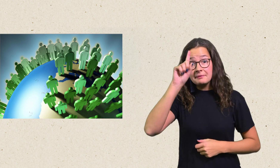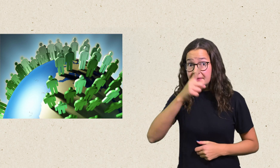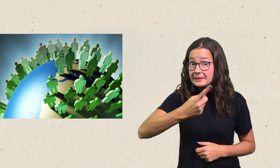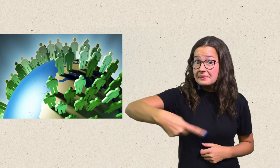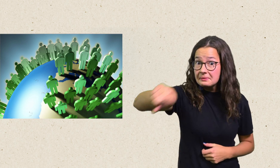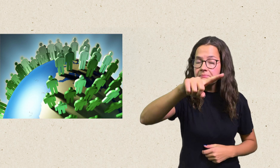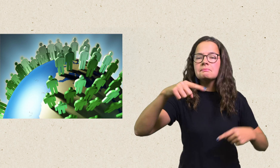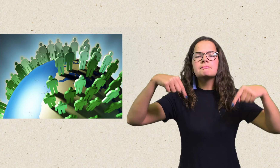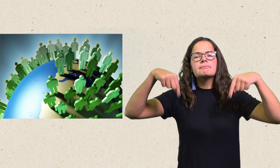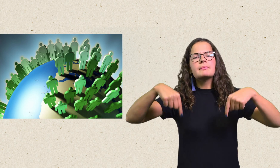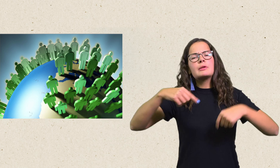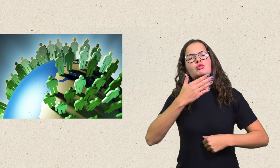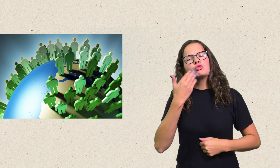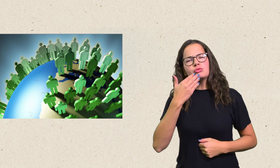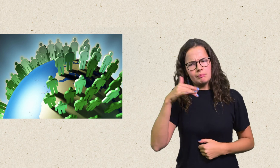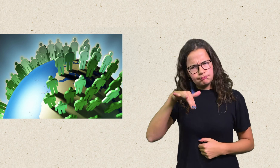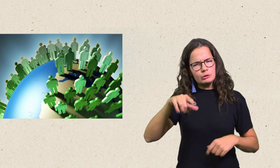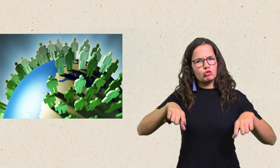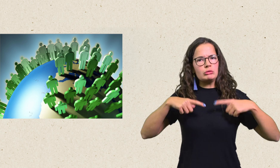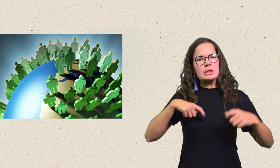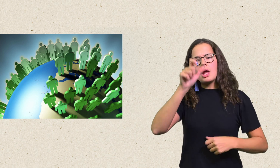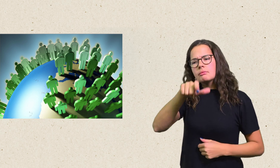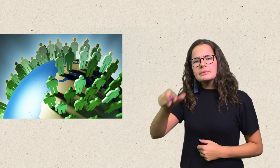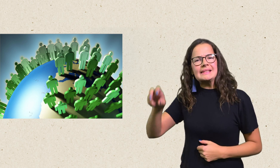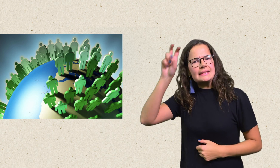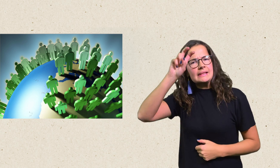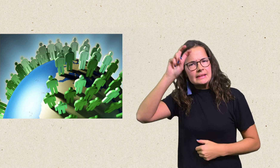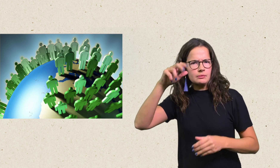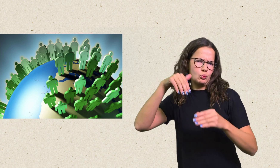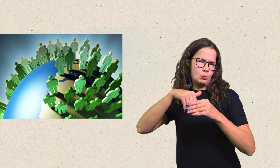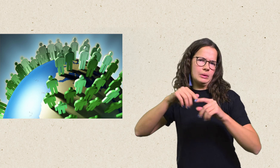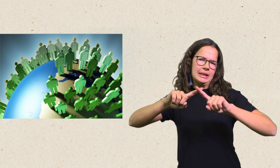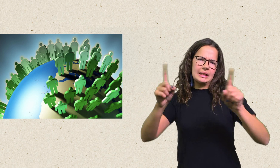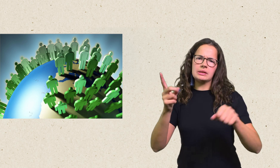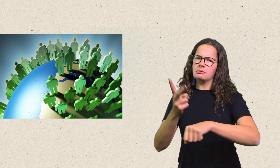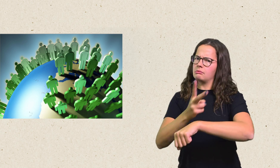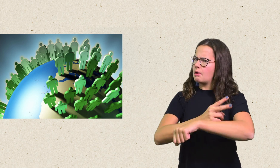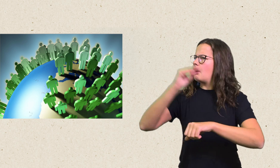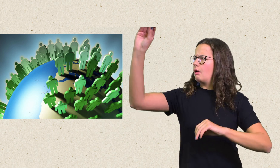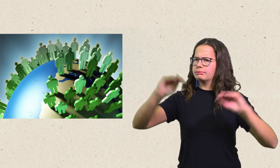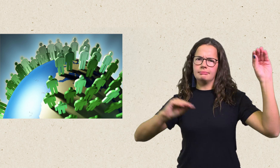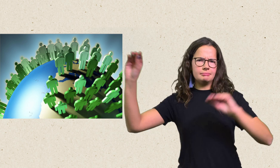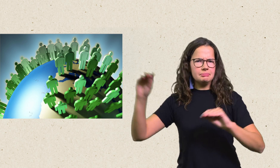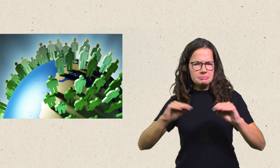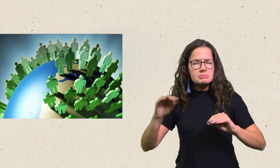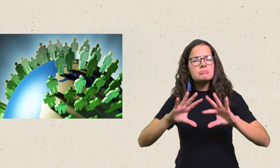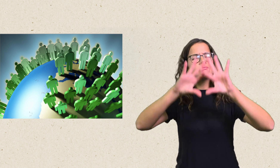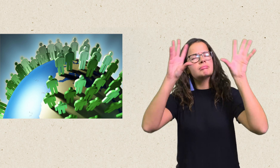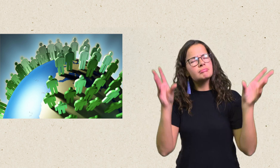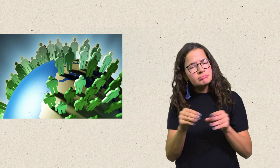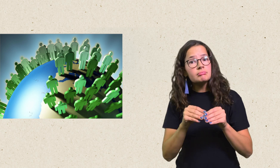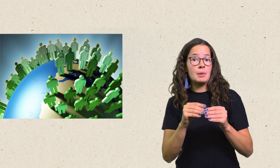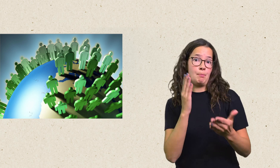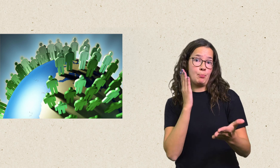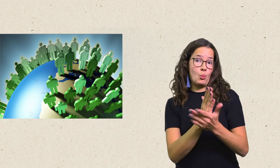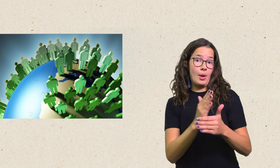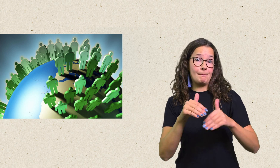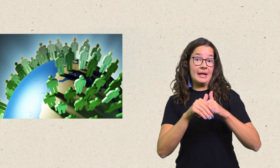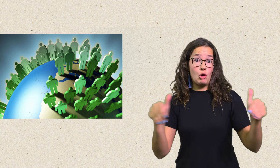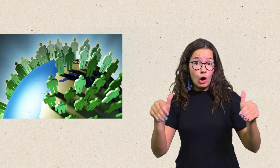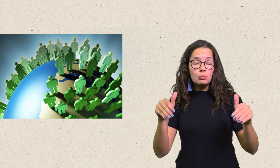Víte, že v Česku žije okolo půl milionu cizinců?